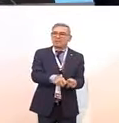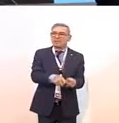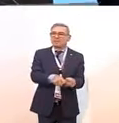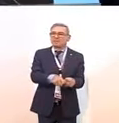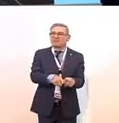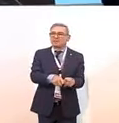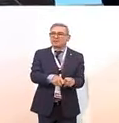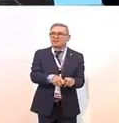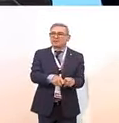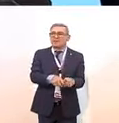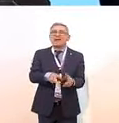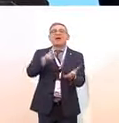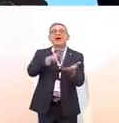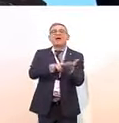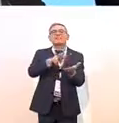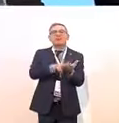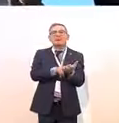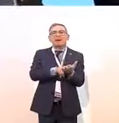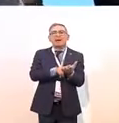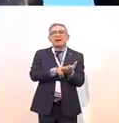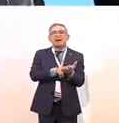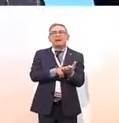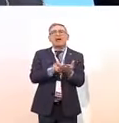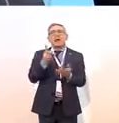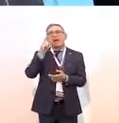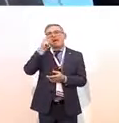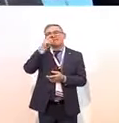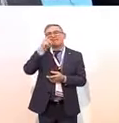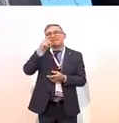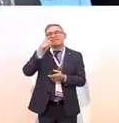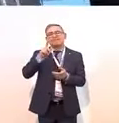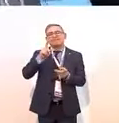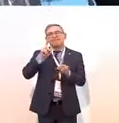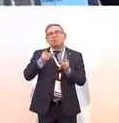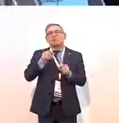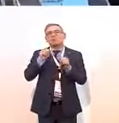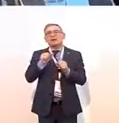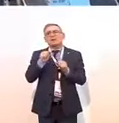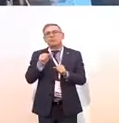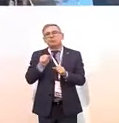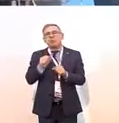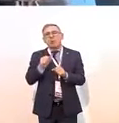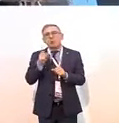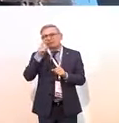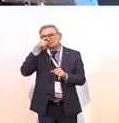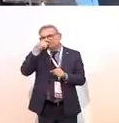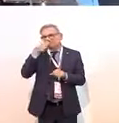della politica di mettere il naso in queste cose qua significa ricordare che senza la